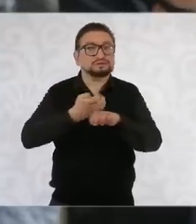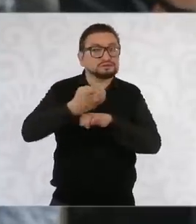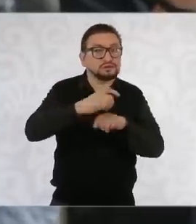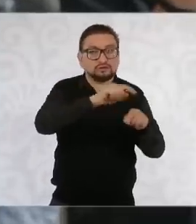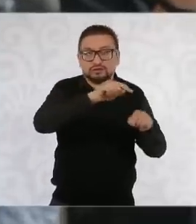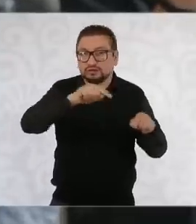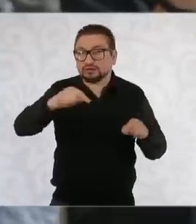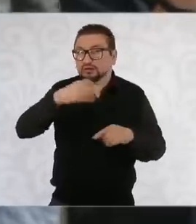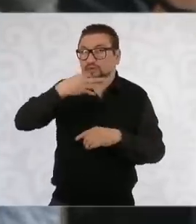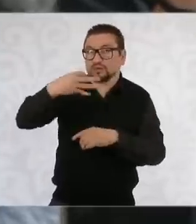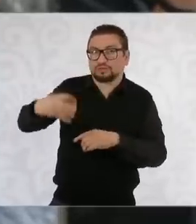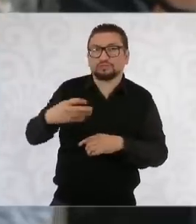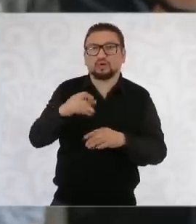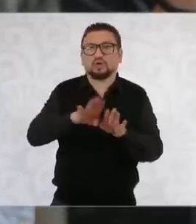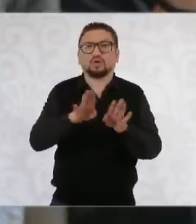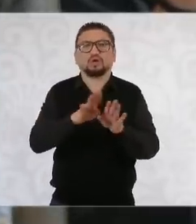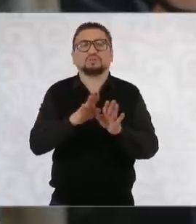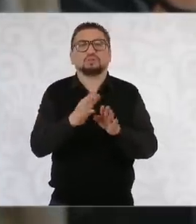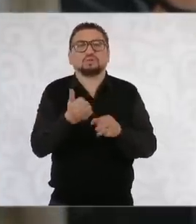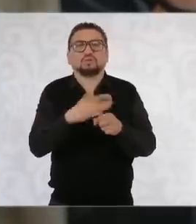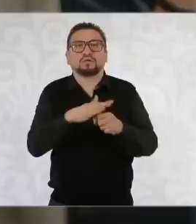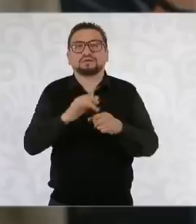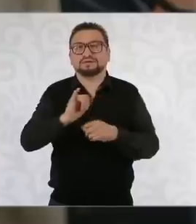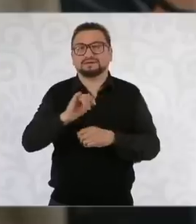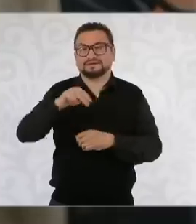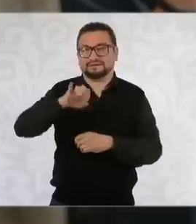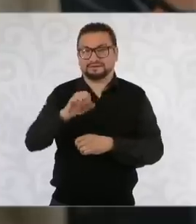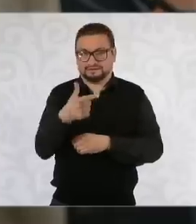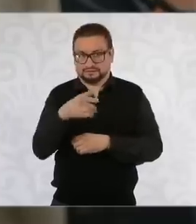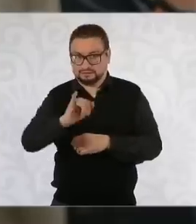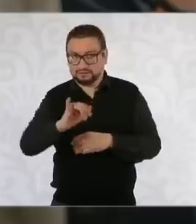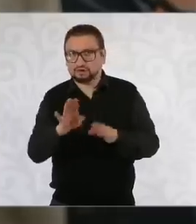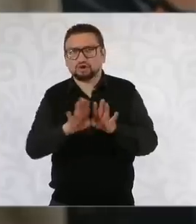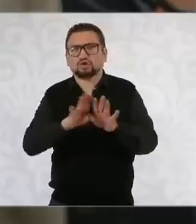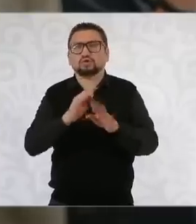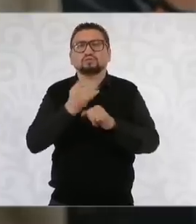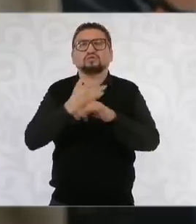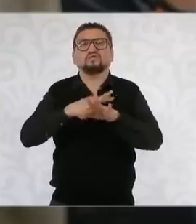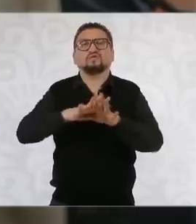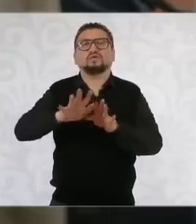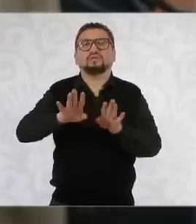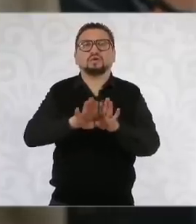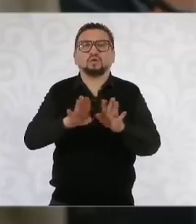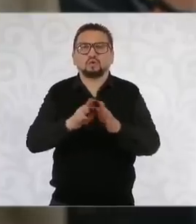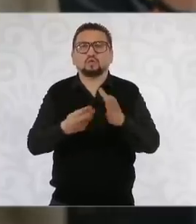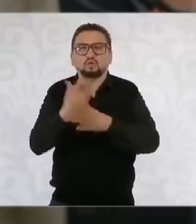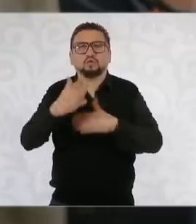registros administrativos al inji y cómo se ha actualizado Cómo se han actualizado los protocolos